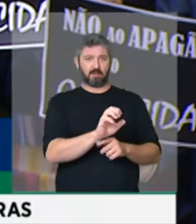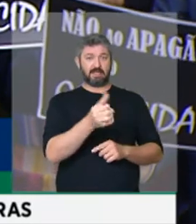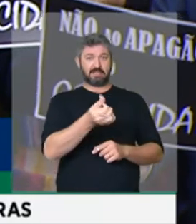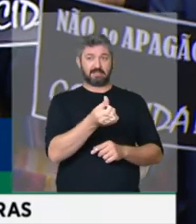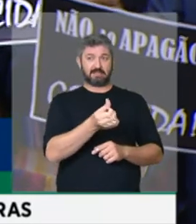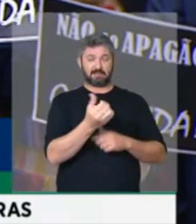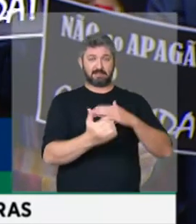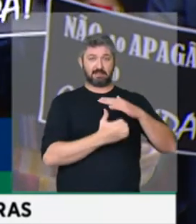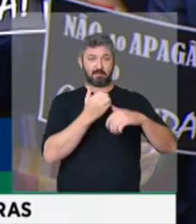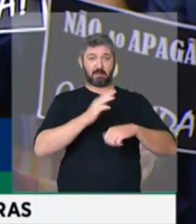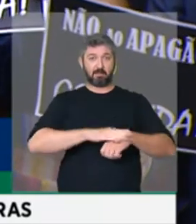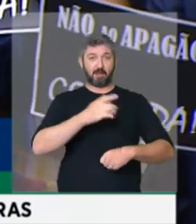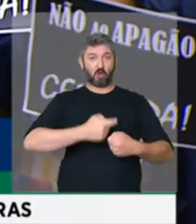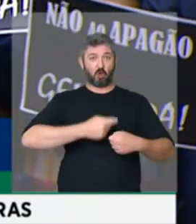É RAZOÁVEL DECIDIR -SE VENDER A SEXTA EMPRESA MAIS